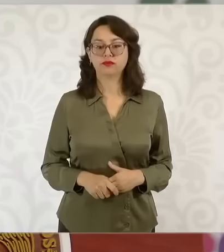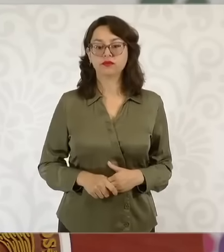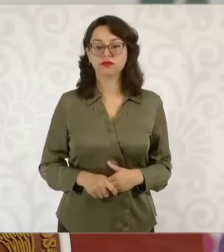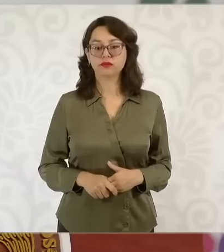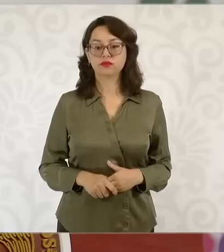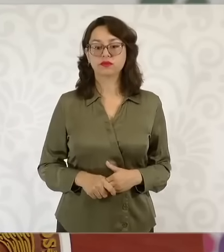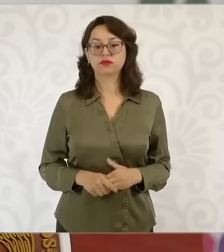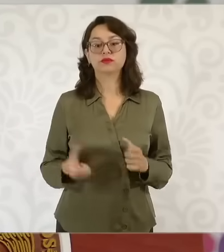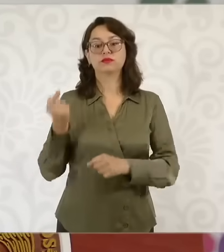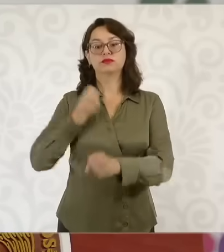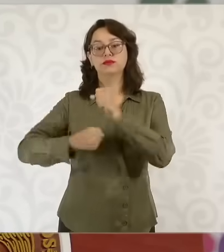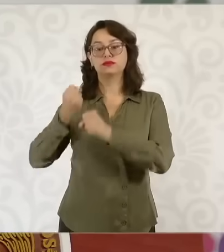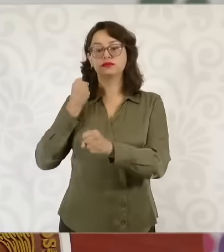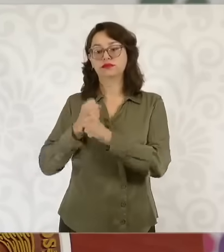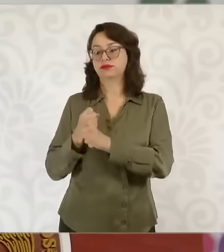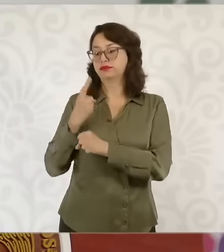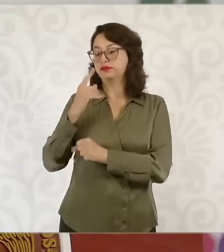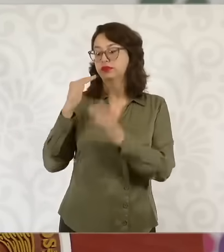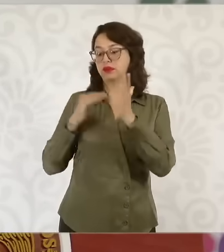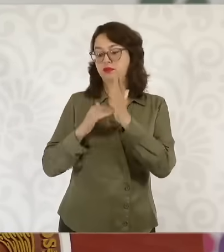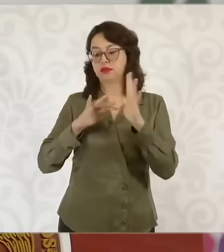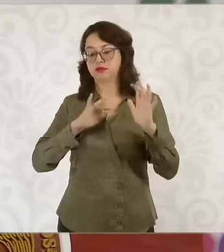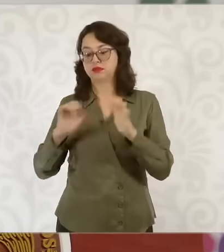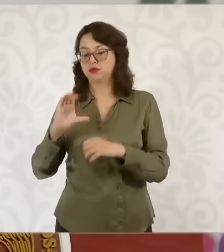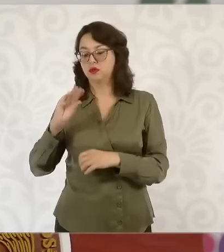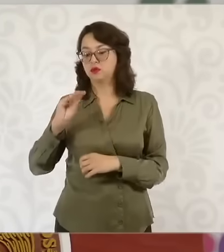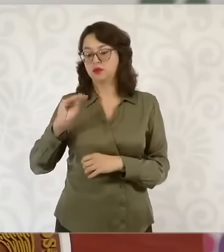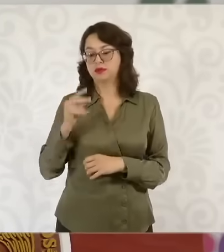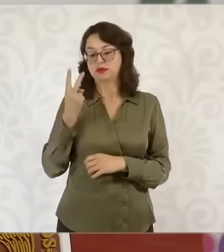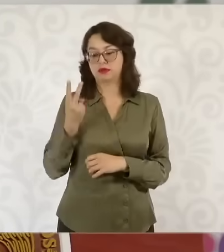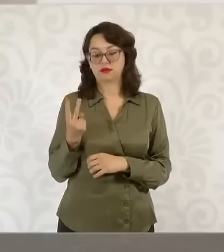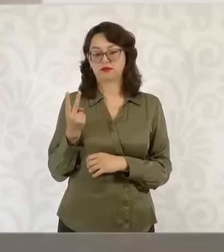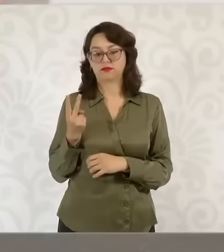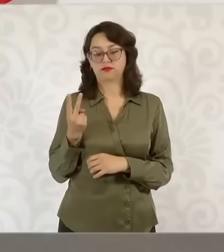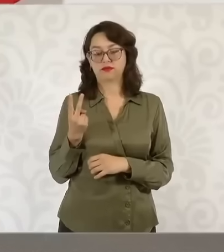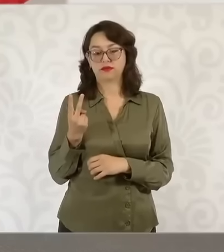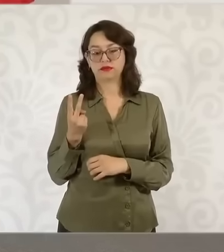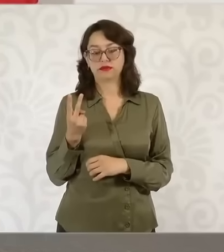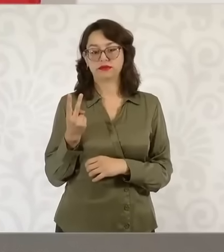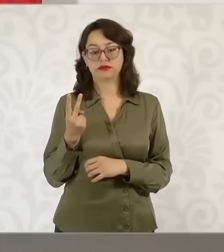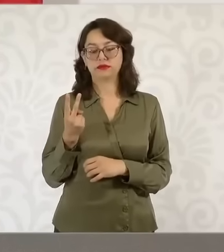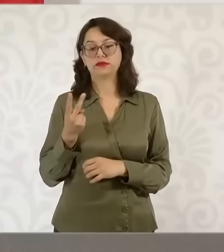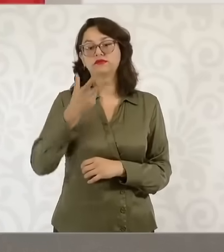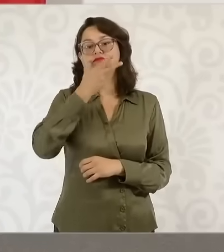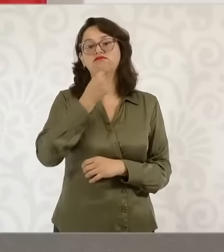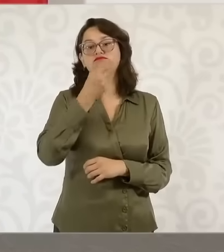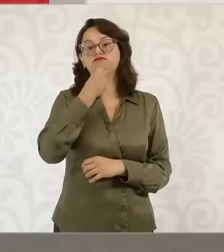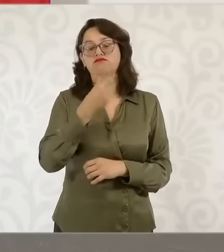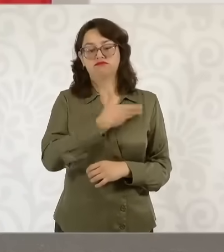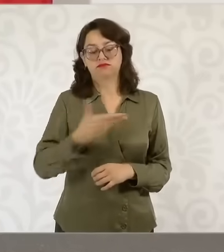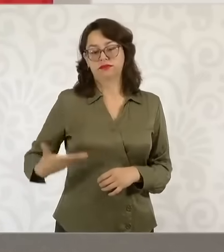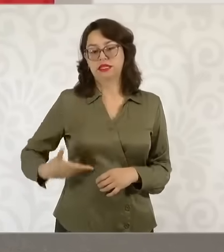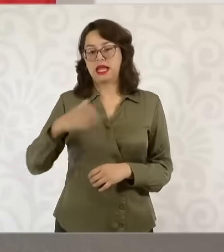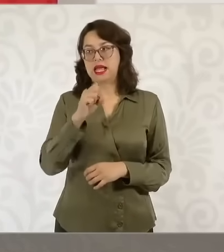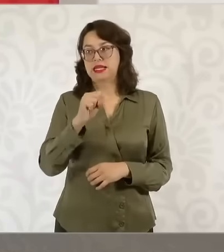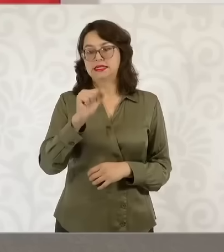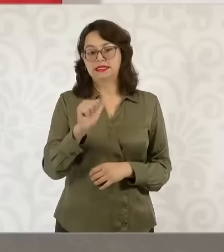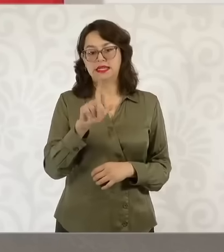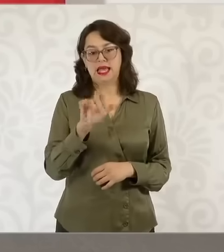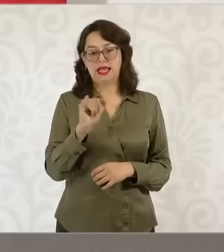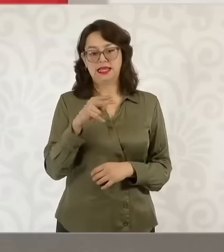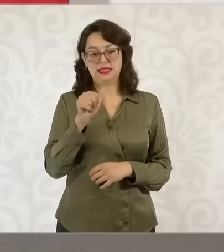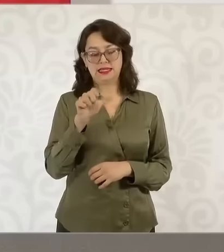desde 1992, ahora sí que ya me fui a la historia, Salinas de Gortari hizo una un cambio. Entonces,